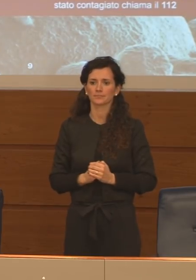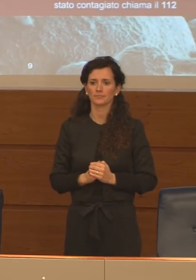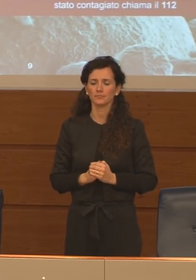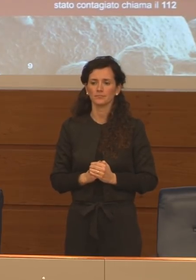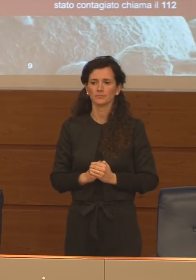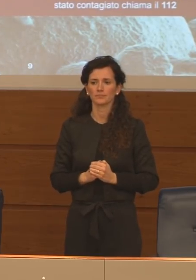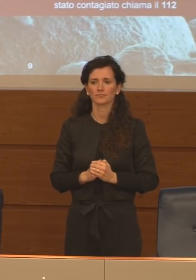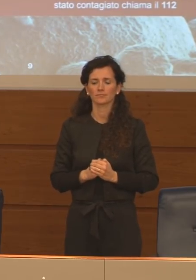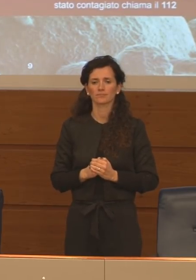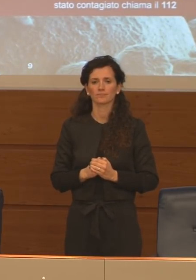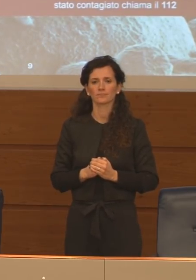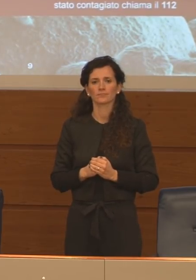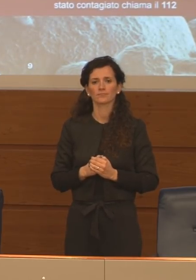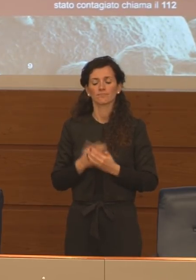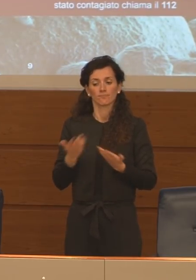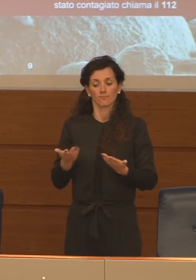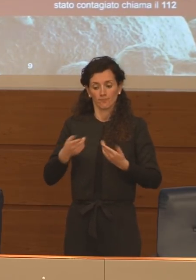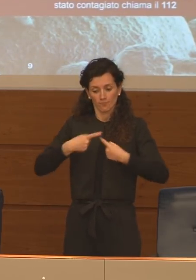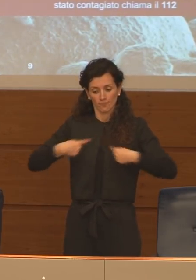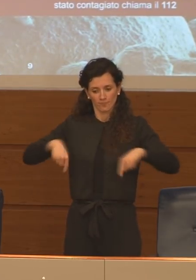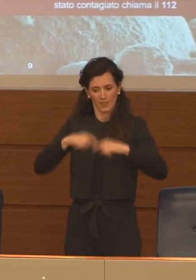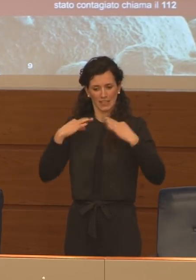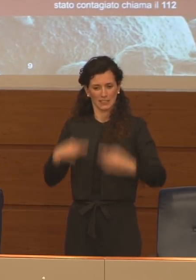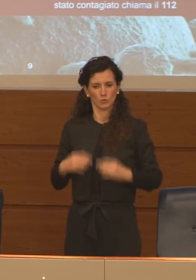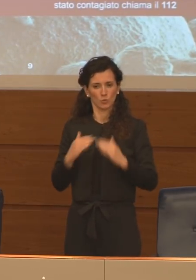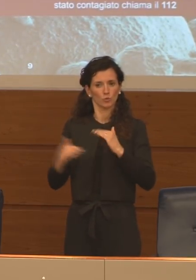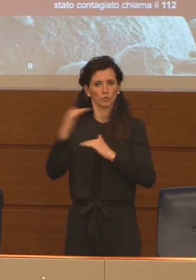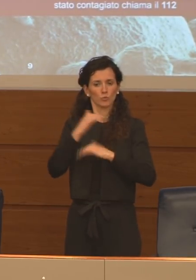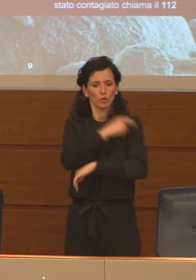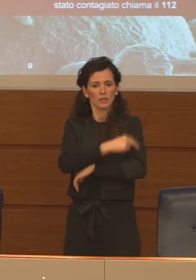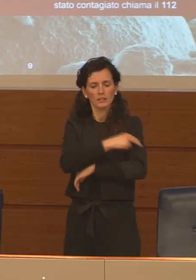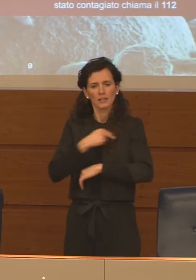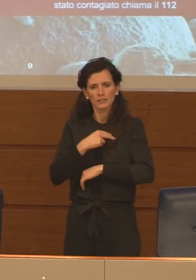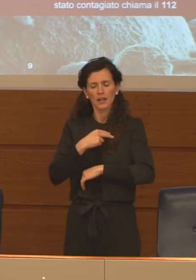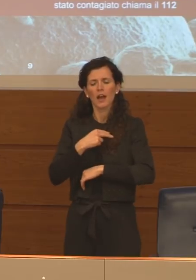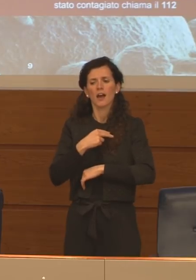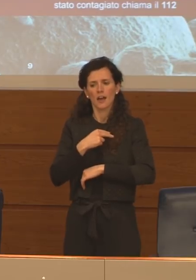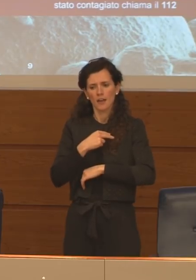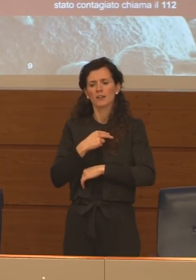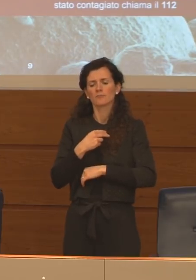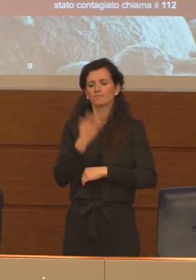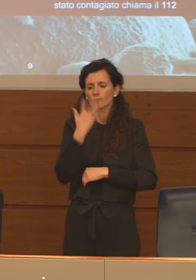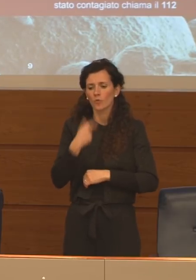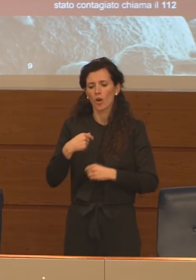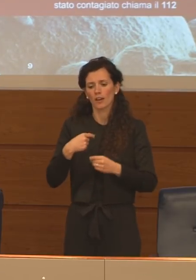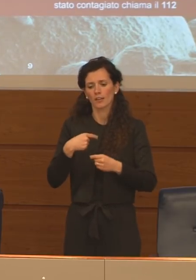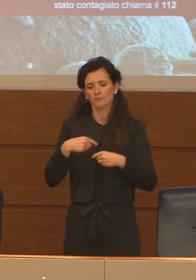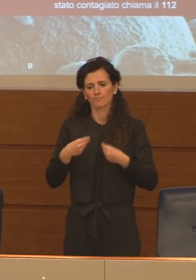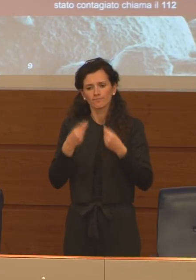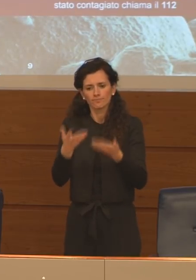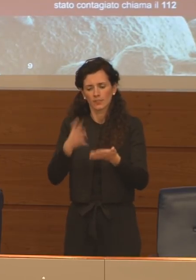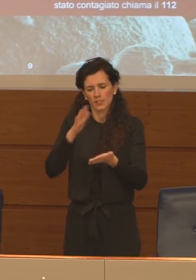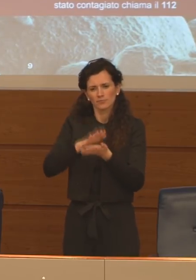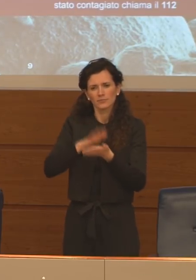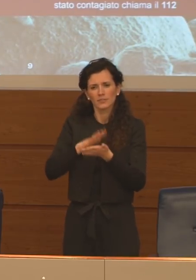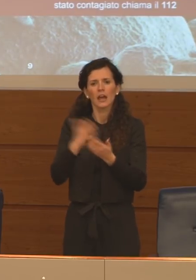proponiamo a breve di poter produrre dei report con dei dati standardizzati